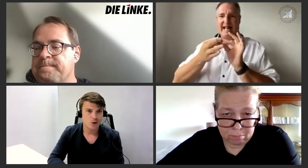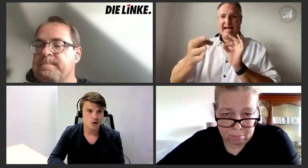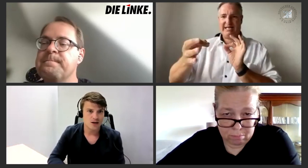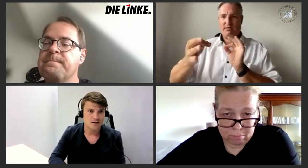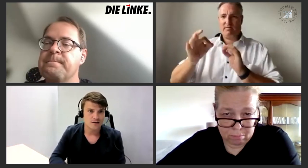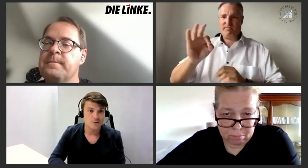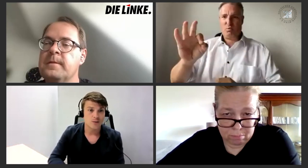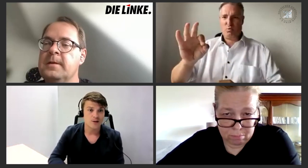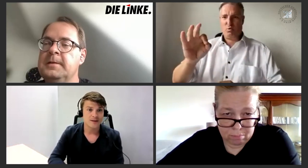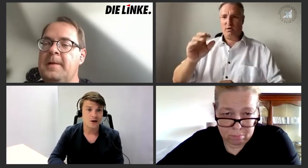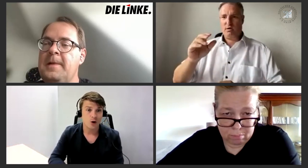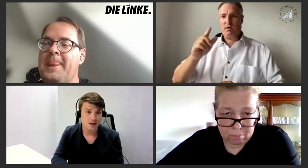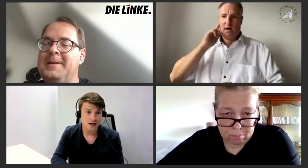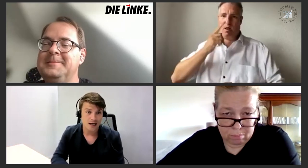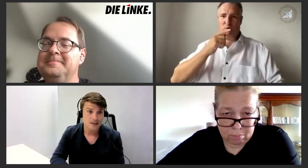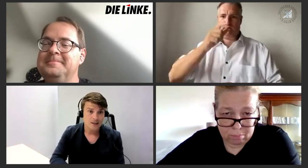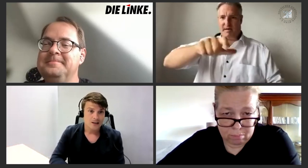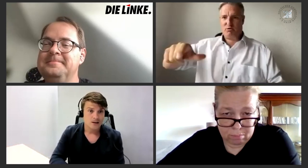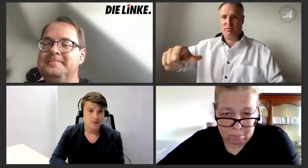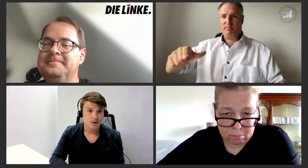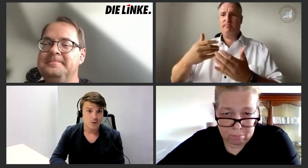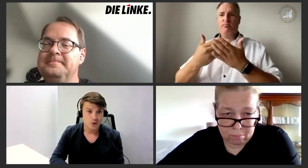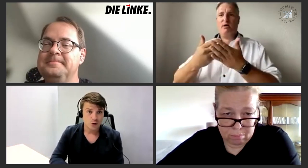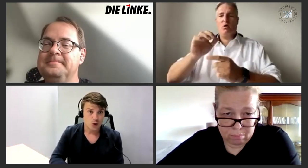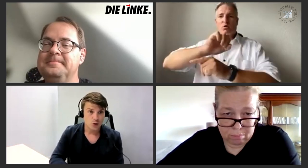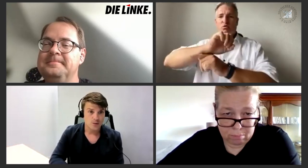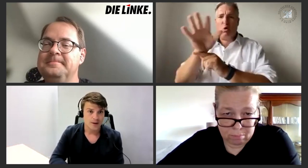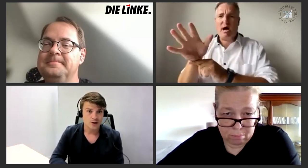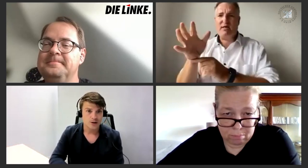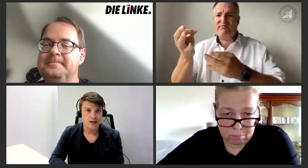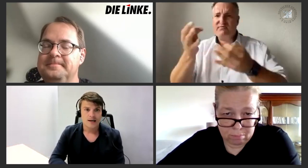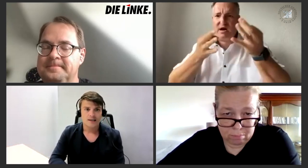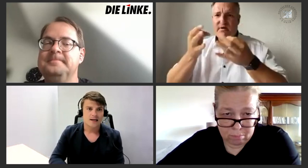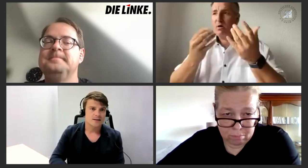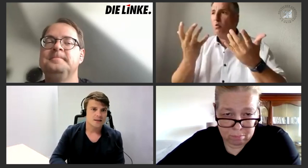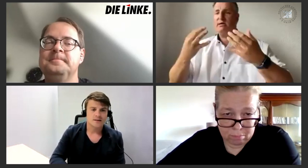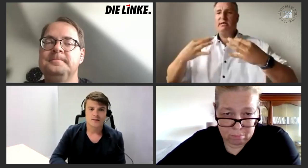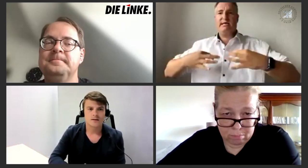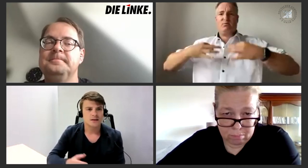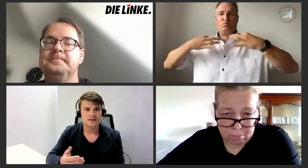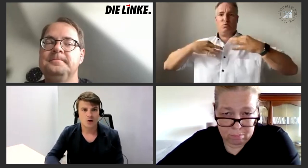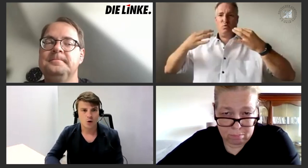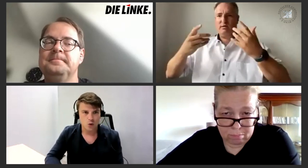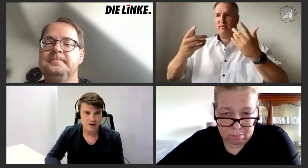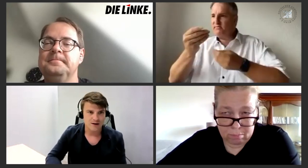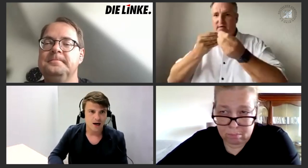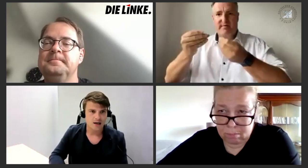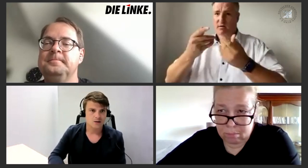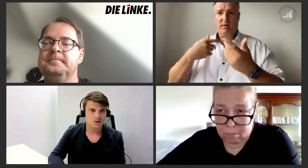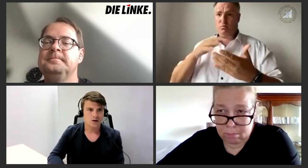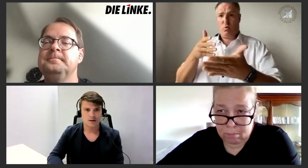natürlich auch einige Baustellen, z.B. die Hotline für gehörlose Menschen, das heißt jetzt in Sachen